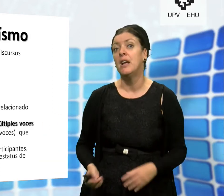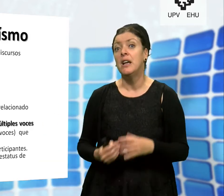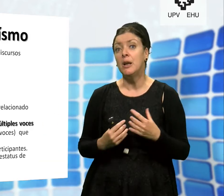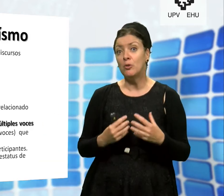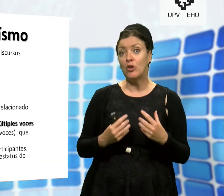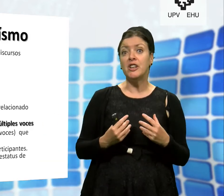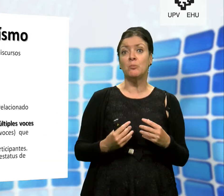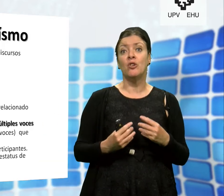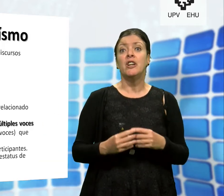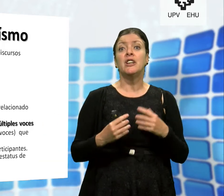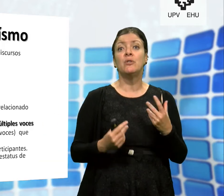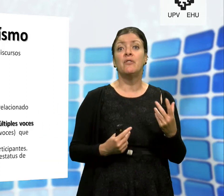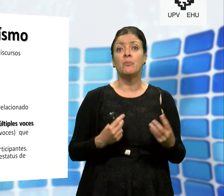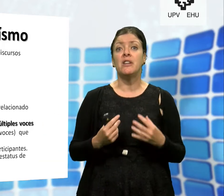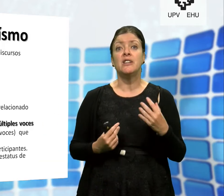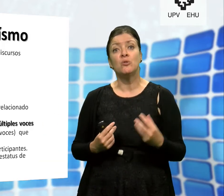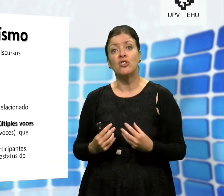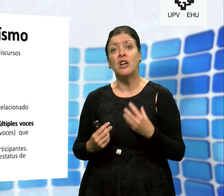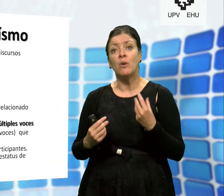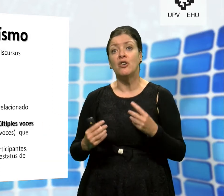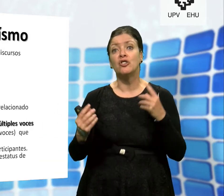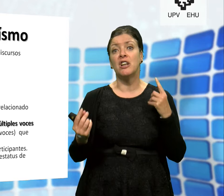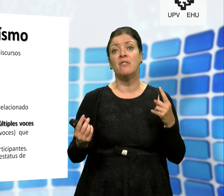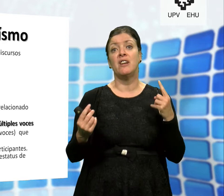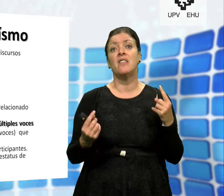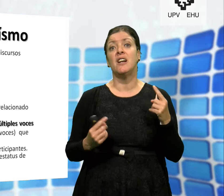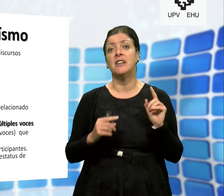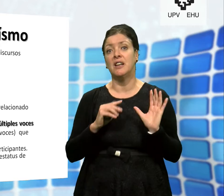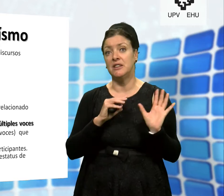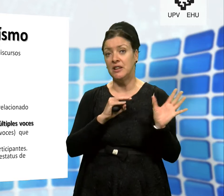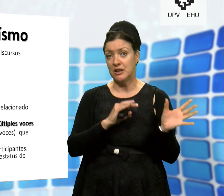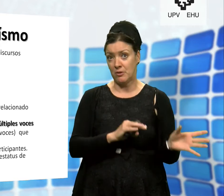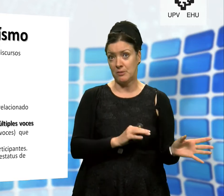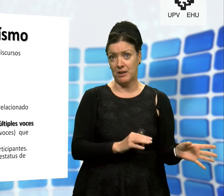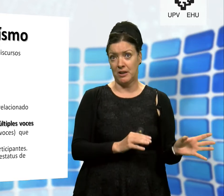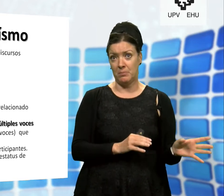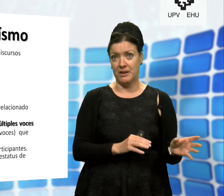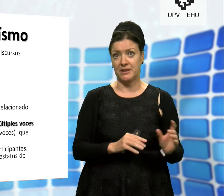El monologismo es una forma de discurso en el cual no se diferencia entre las distintas voces participantes.